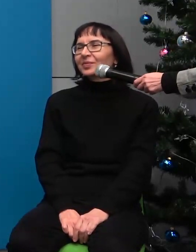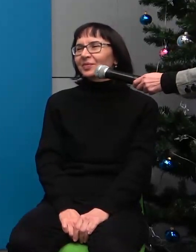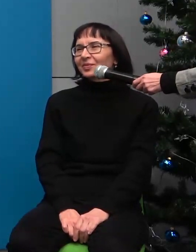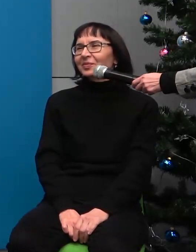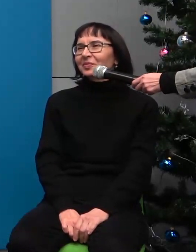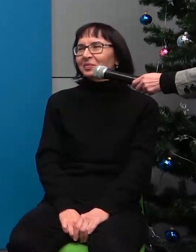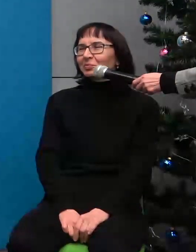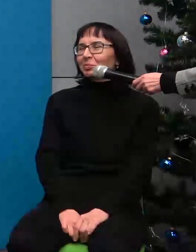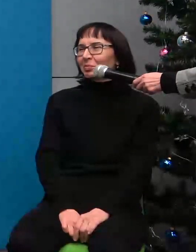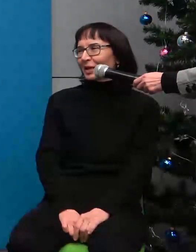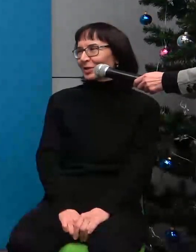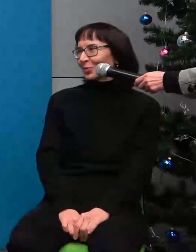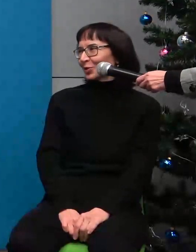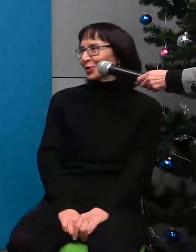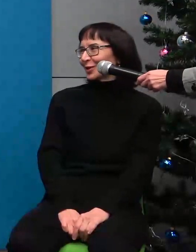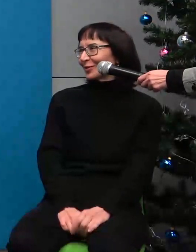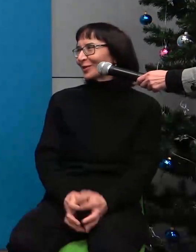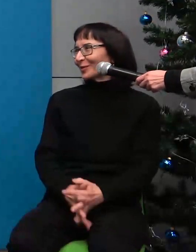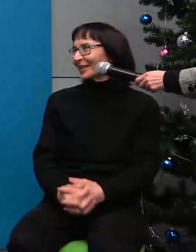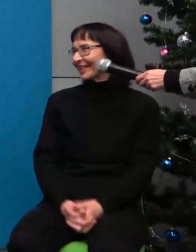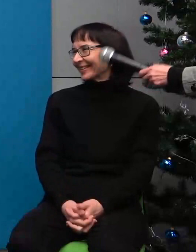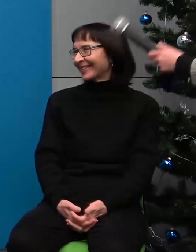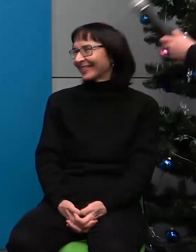Bardzo proszę o ten film.